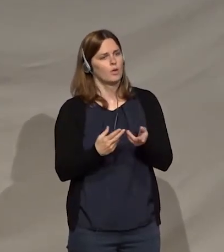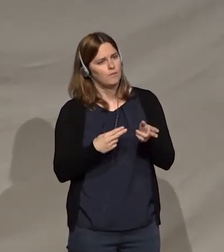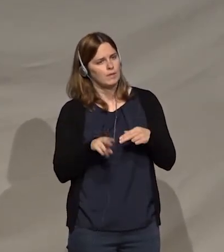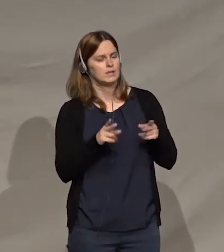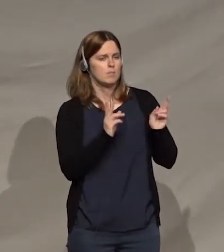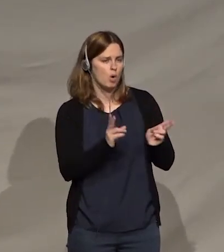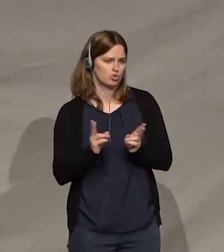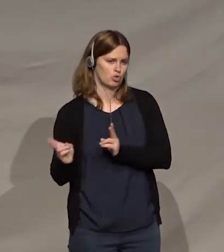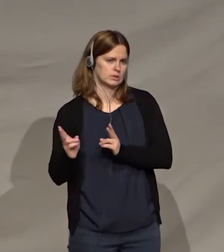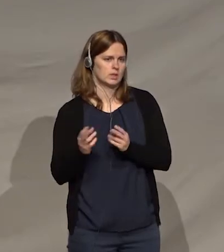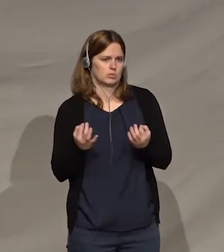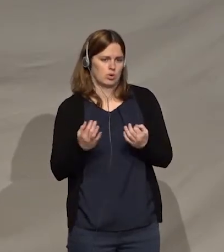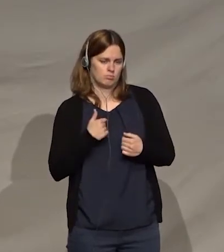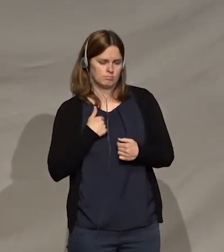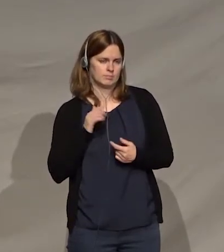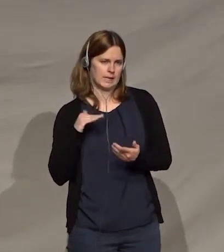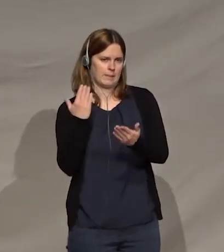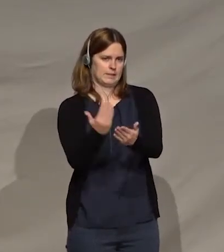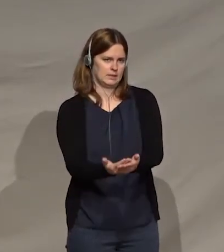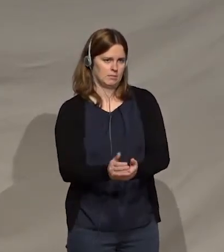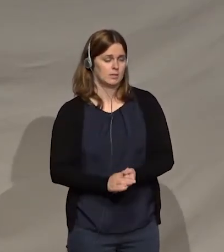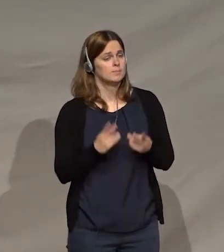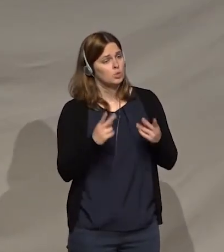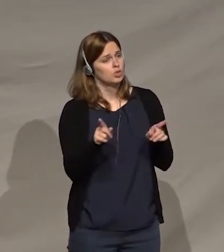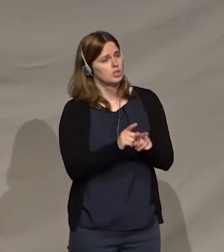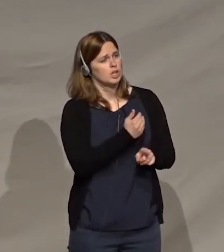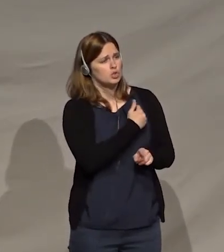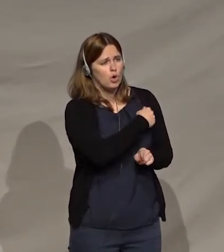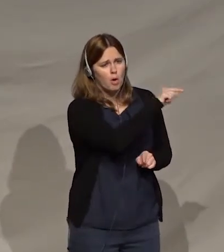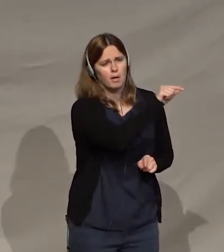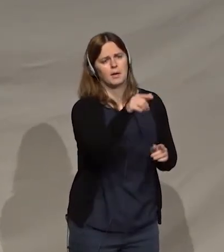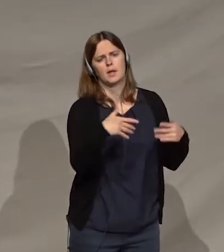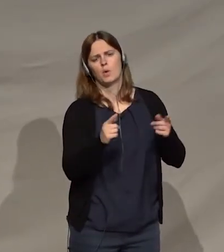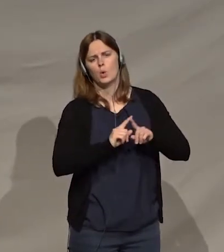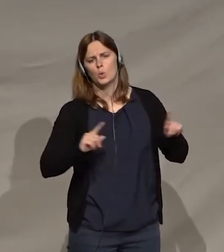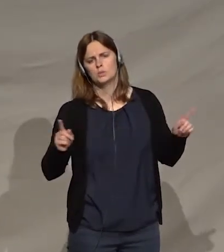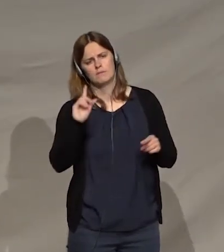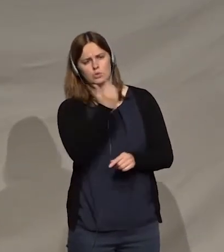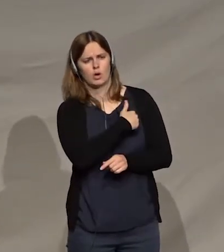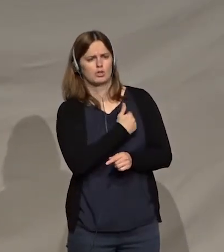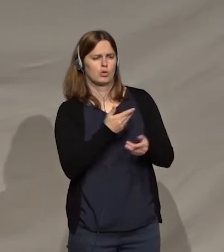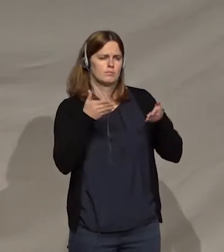organizacemi pro postižené, rehabilitačními centry, atd. A to je fáze, ve které se zrovna nacházíme.